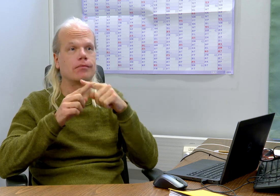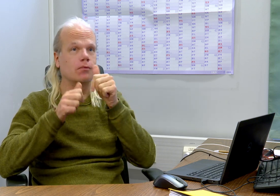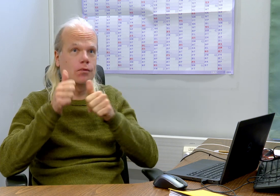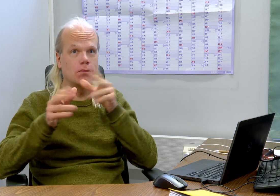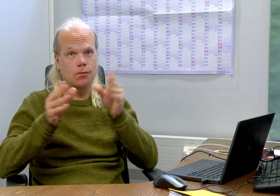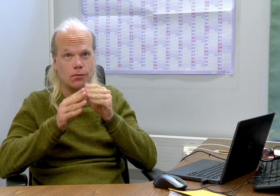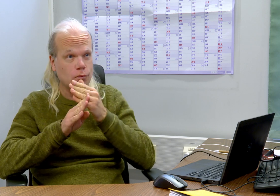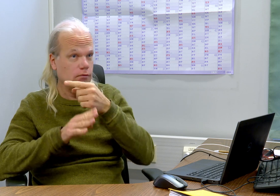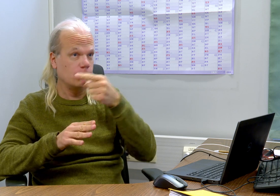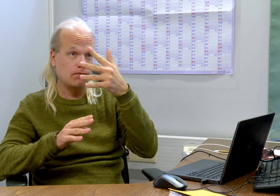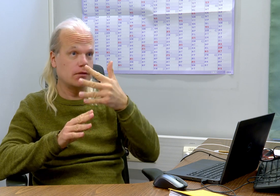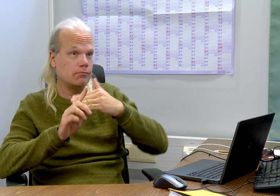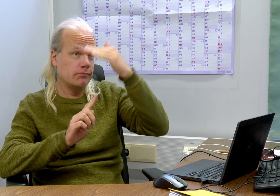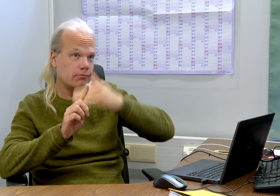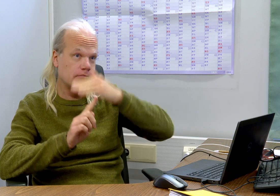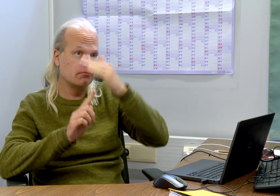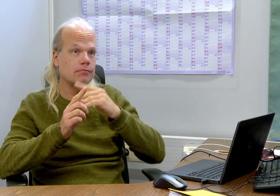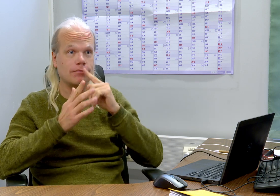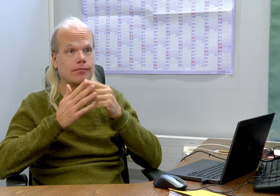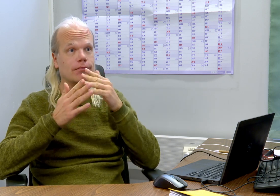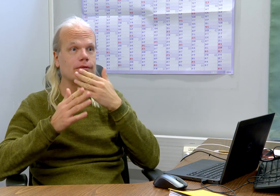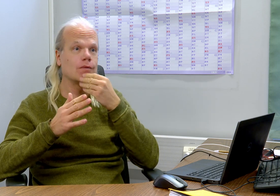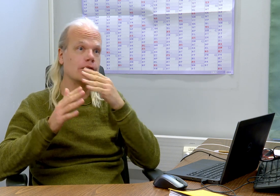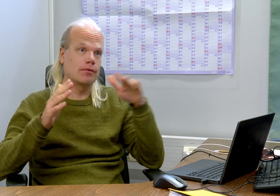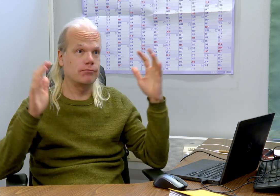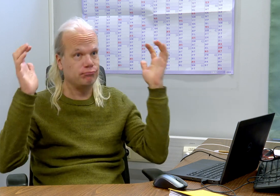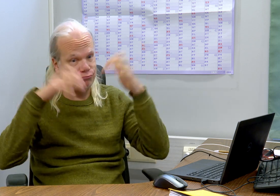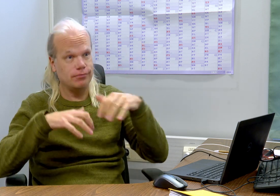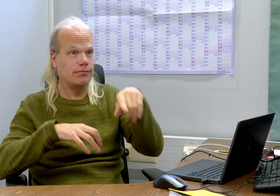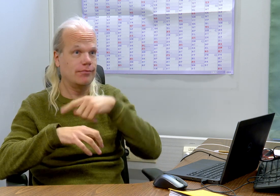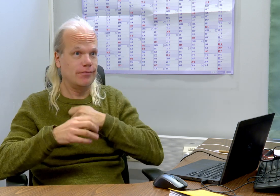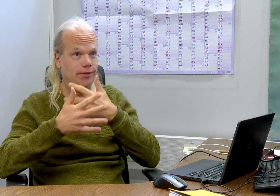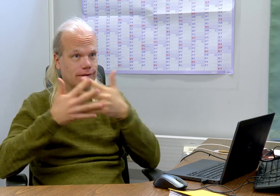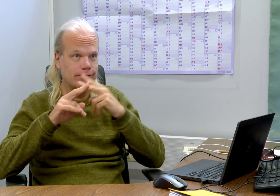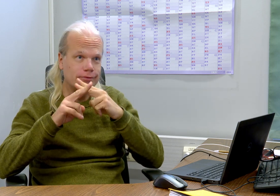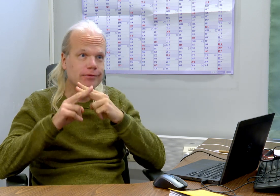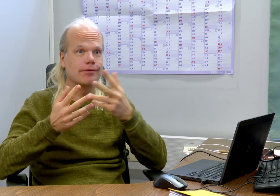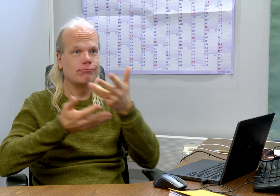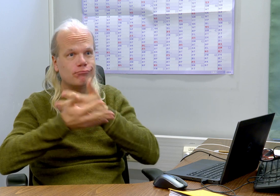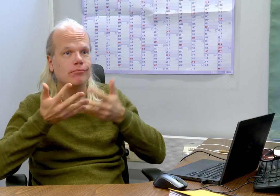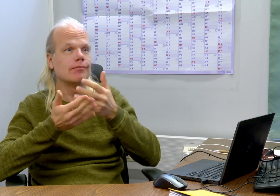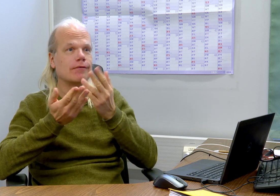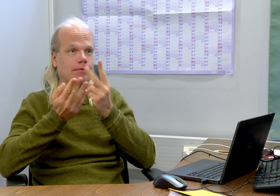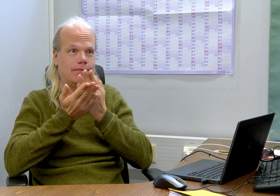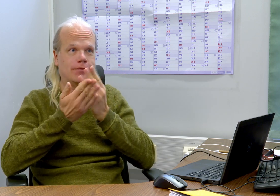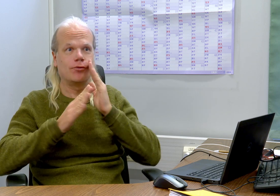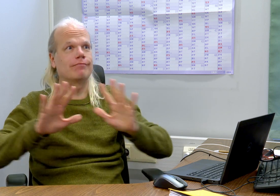Nuortenleirit keräävät vuositasolla noin 150 osanottajaa, - jotka pääsevät toteuttamaan kielellistä identiteettiään -